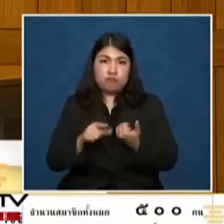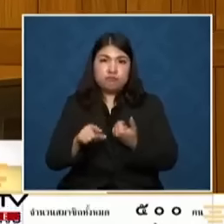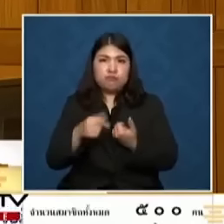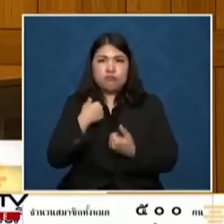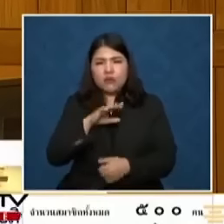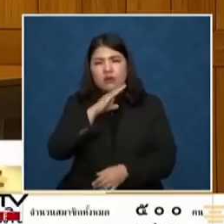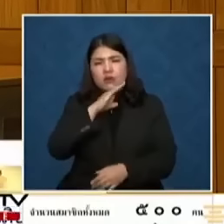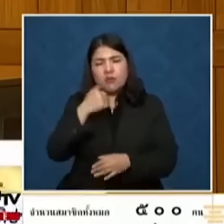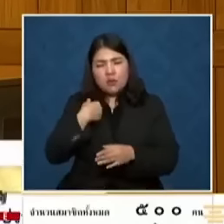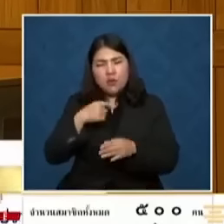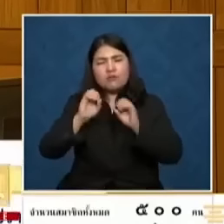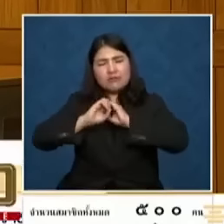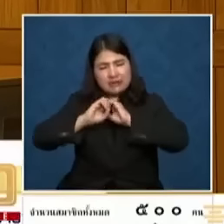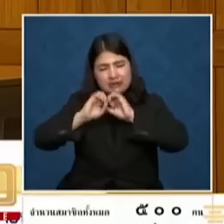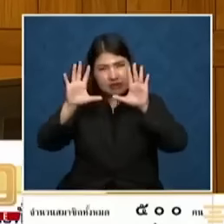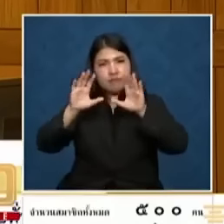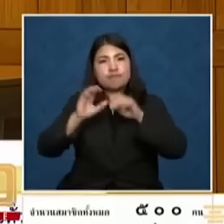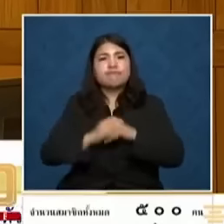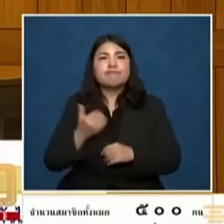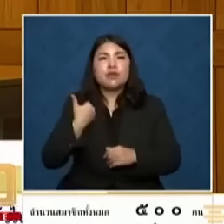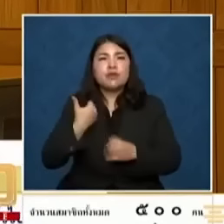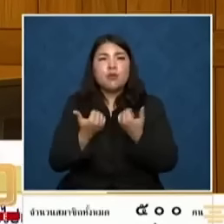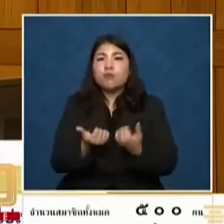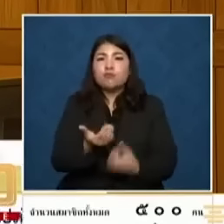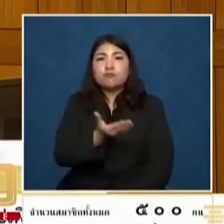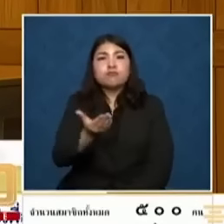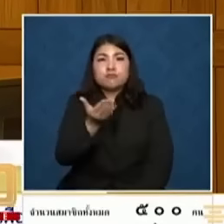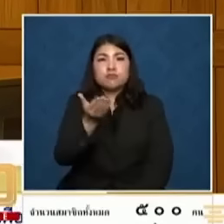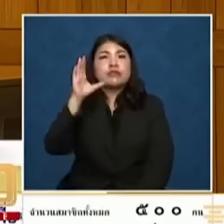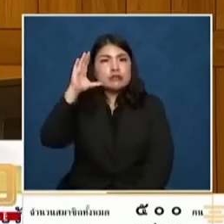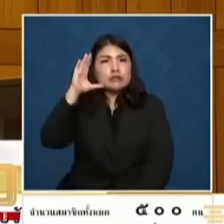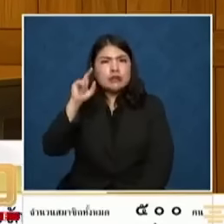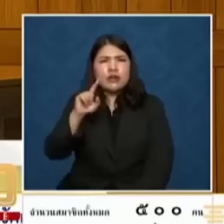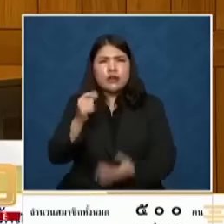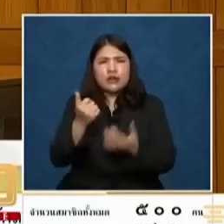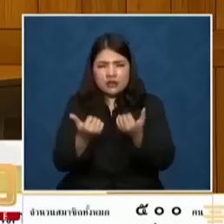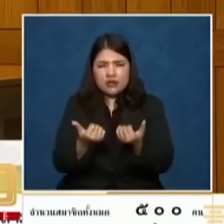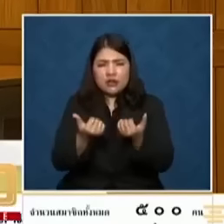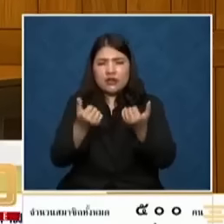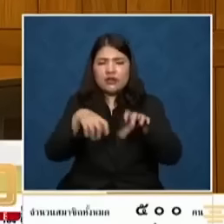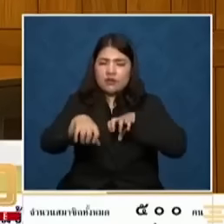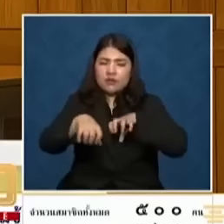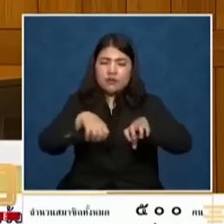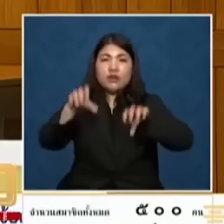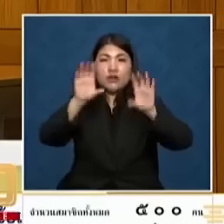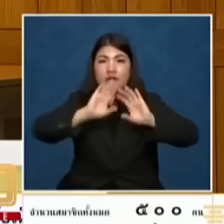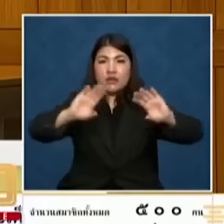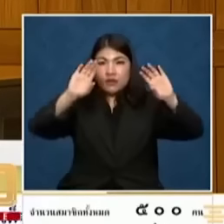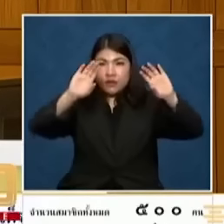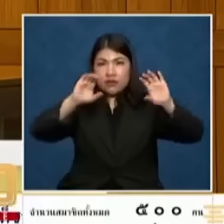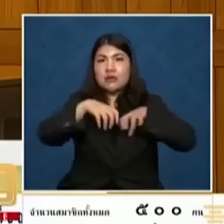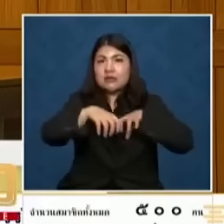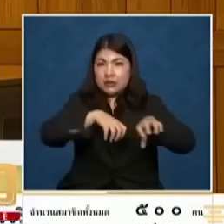จำได้มั้ยคิาเปลวสีเงินบอกรัฐบาลสบตา ประชาชนก่อนตอบมั้ยการพักโทษทักษิณนั้น